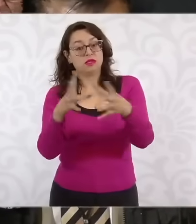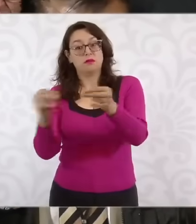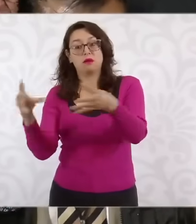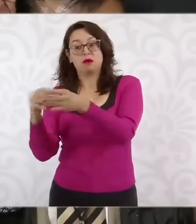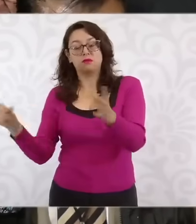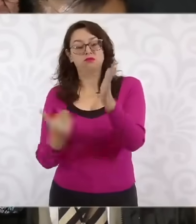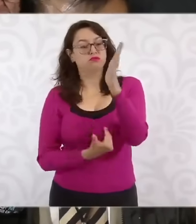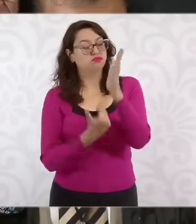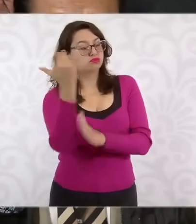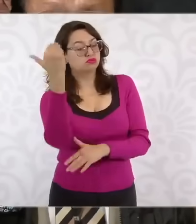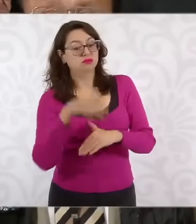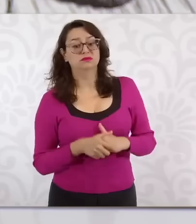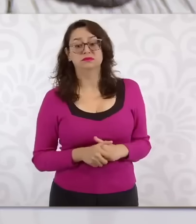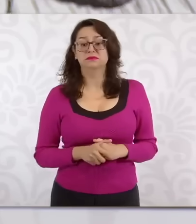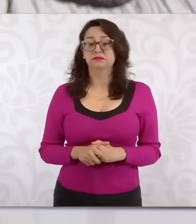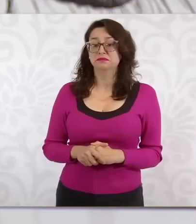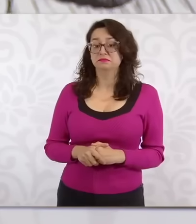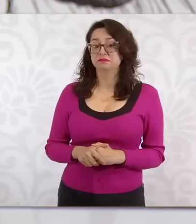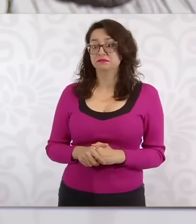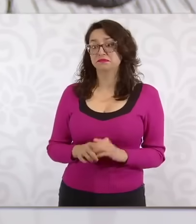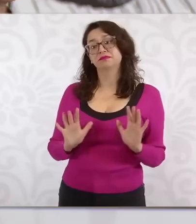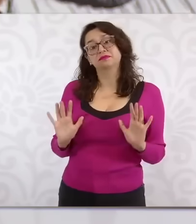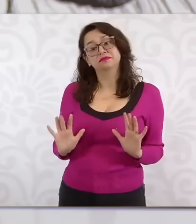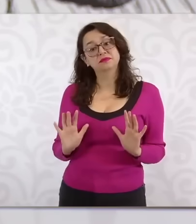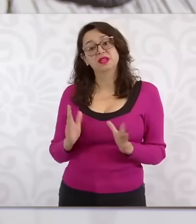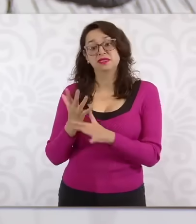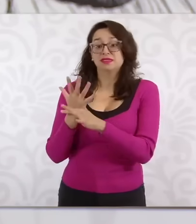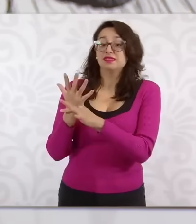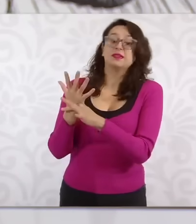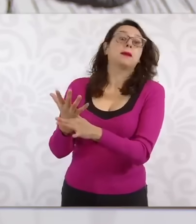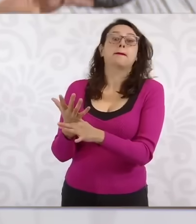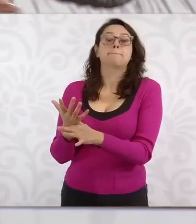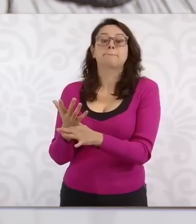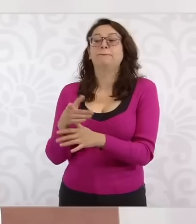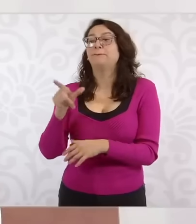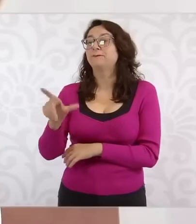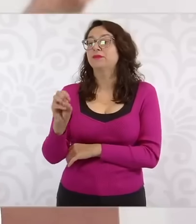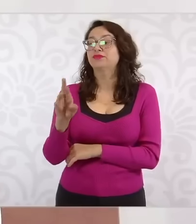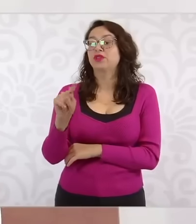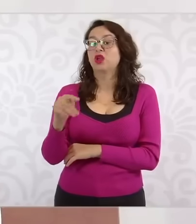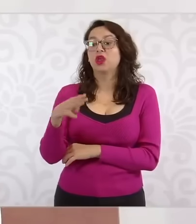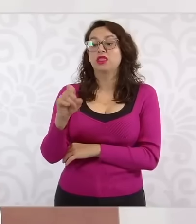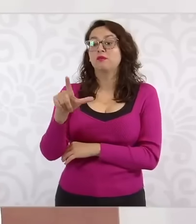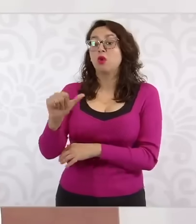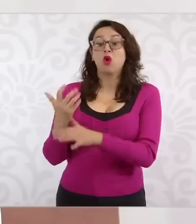no no hemos visto lo que dicen, eh, tú lo has dicho y lo dice Loret de Mola y lo dicen otros,